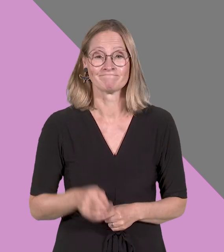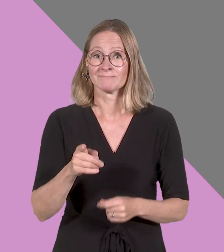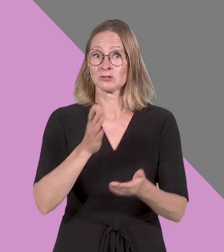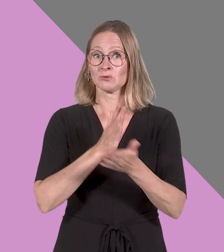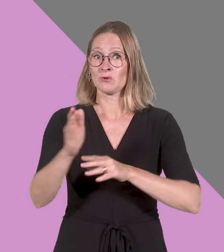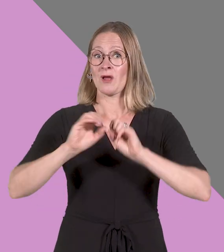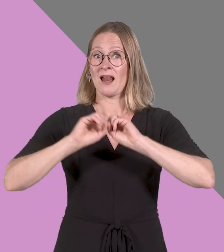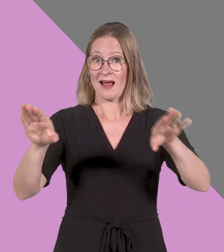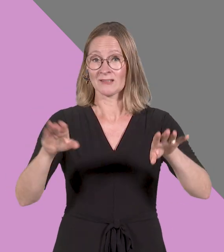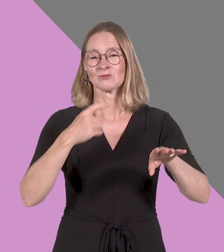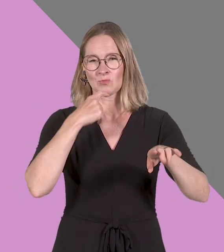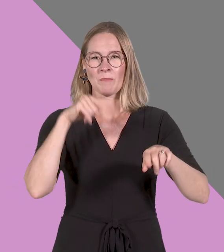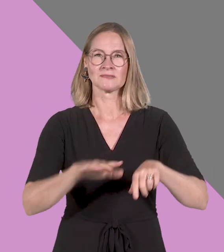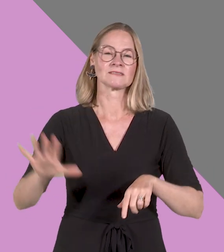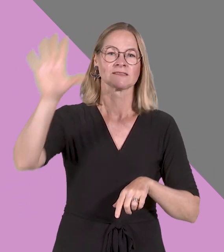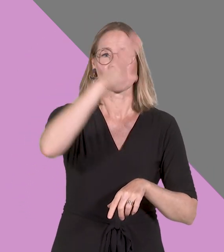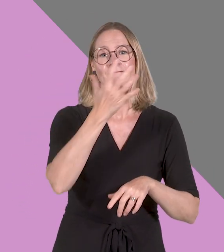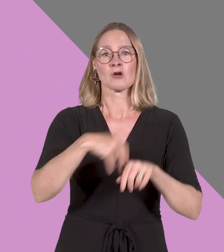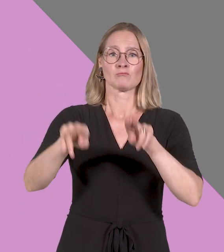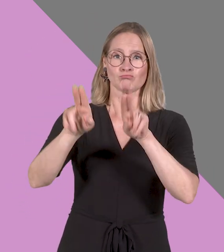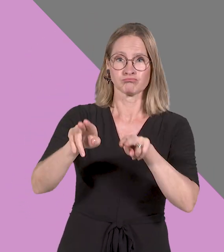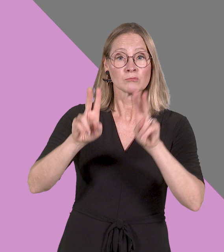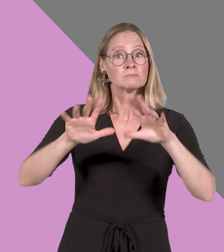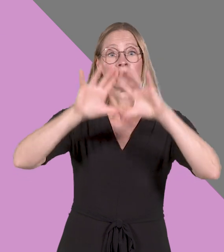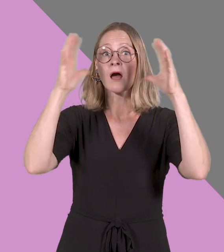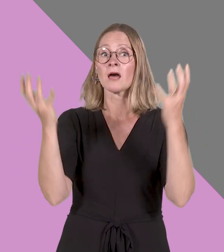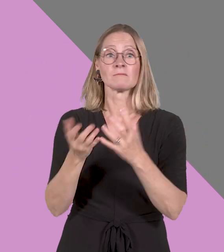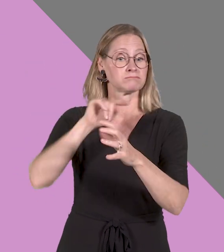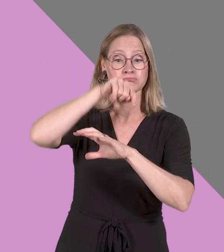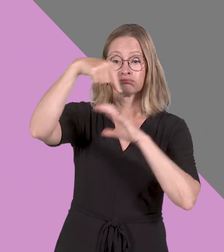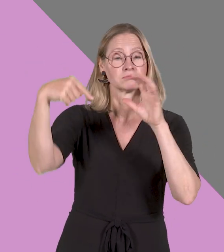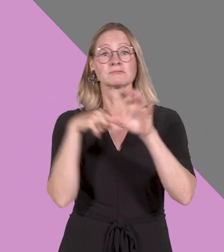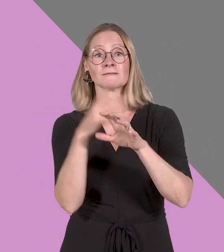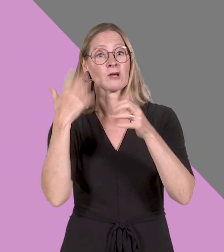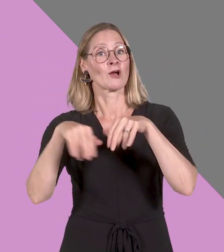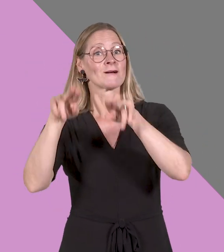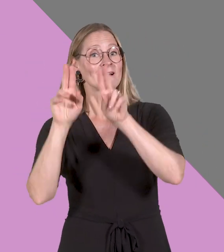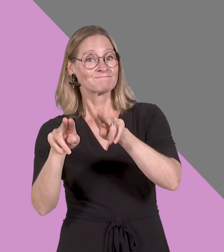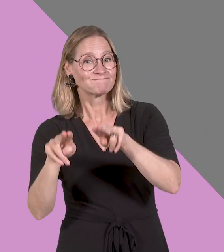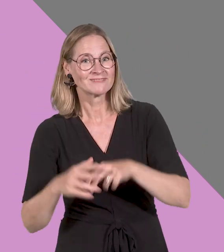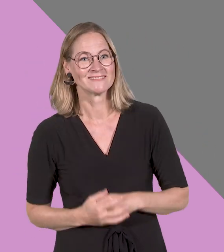Suoraa lähetystä seurataan sekä Suomessa että ympäri maailman.